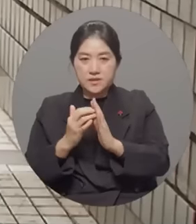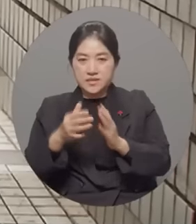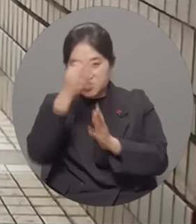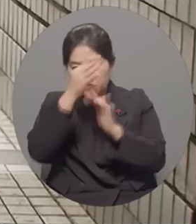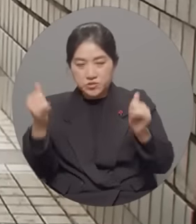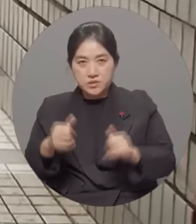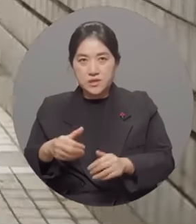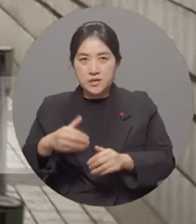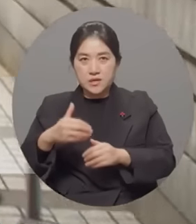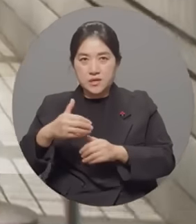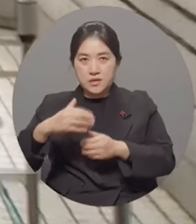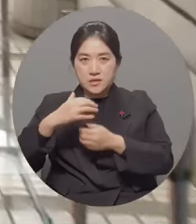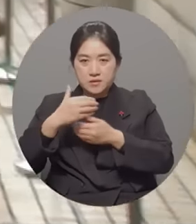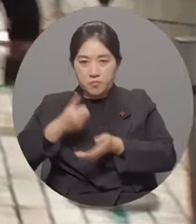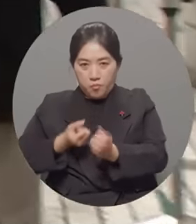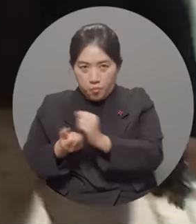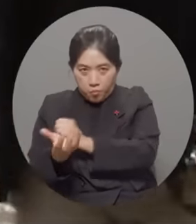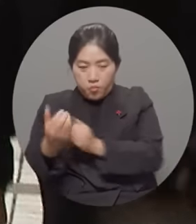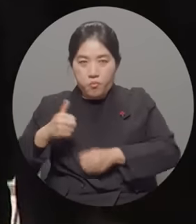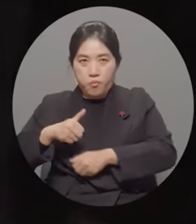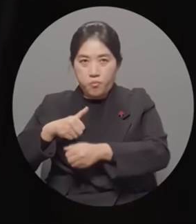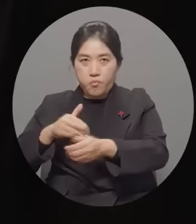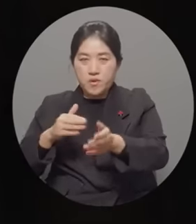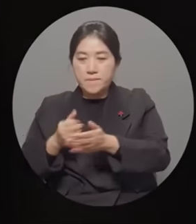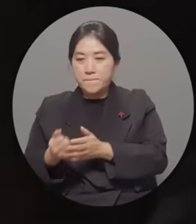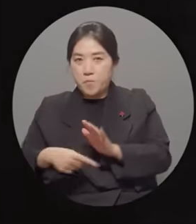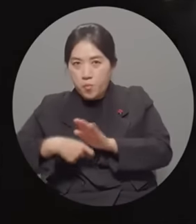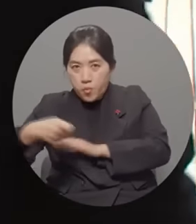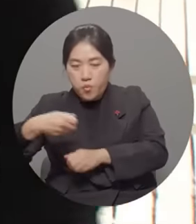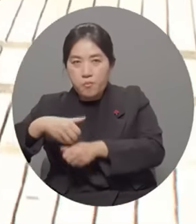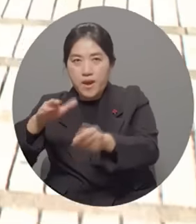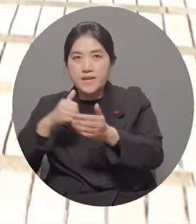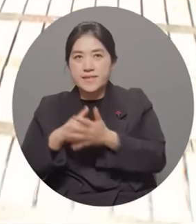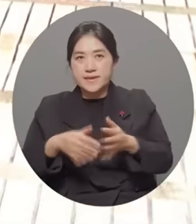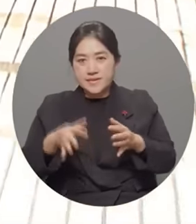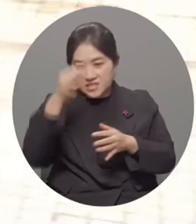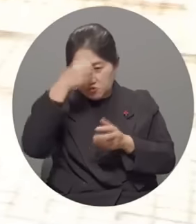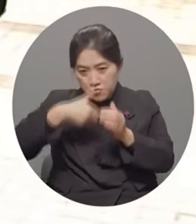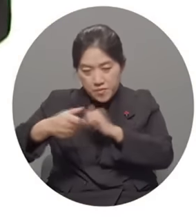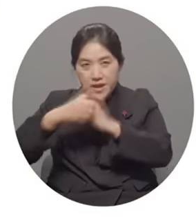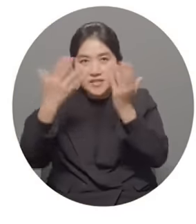공정과 인력 유출, 장비 기술 유출까지 전방위로 수사를 확대할 전망입니다. MBC 뉴스 박솔잎입니다.